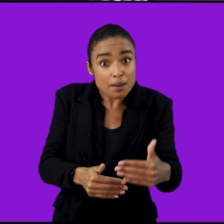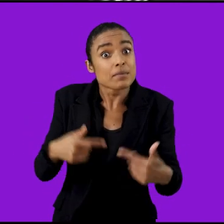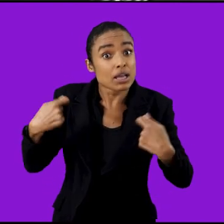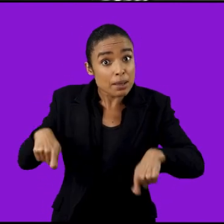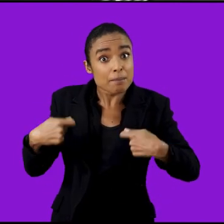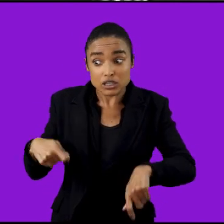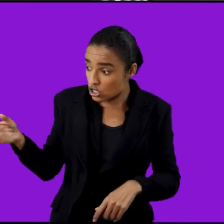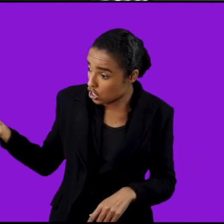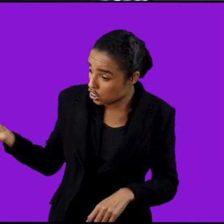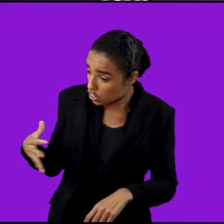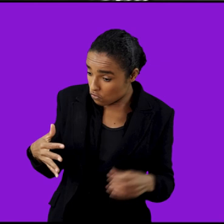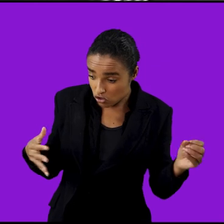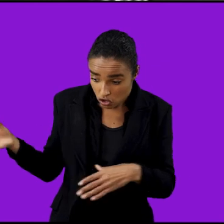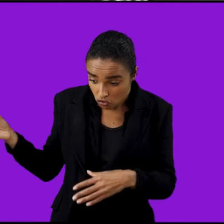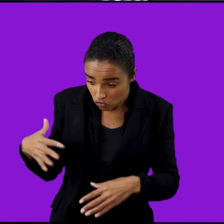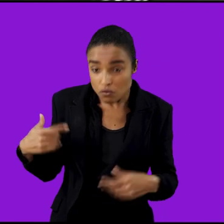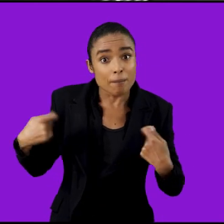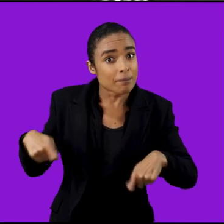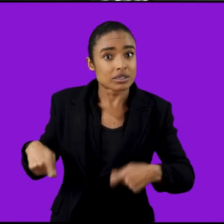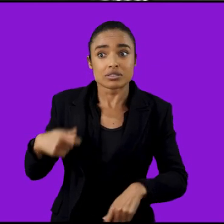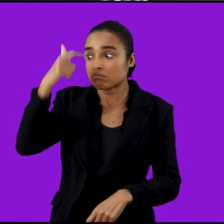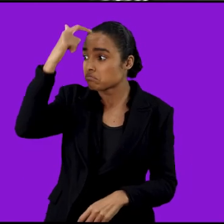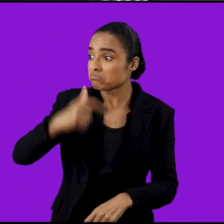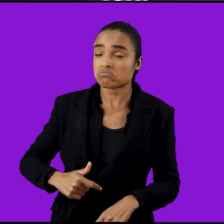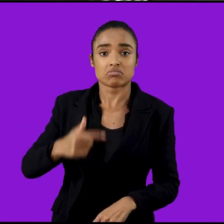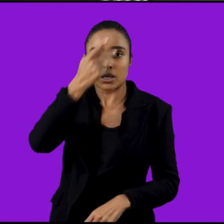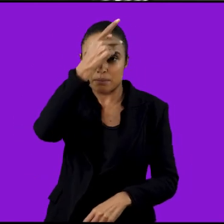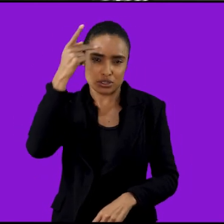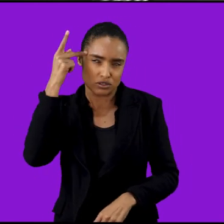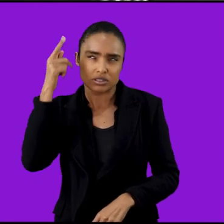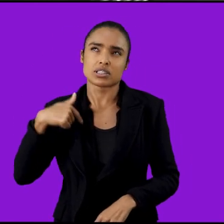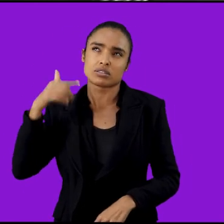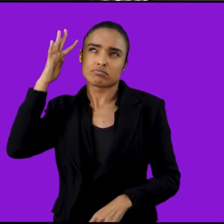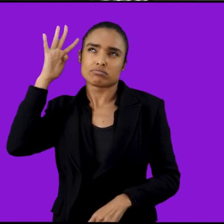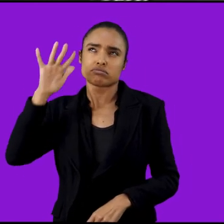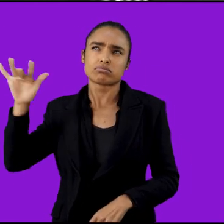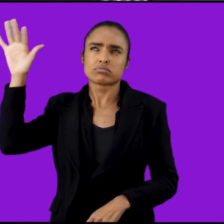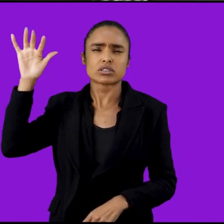para chegar coisas novas… Tá disponível… Tem um ditado, algum filósofo grego não